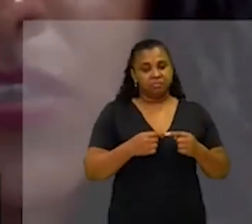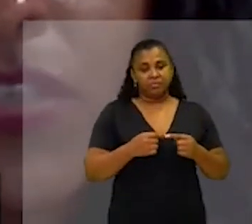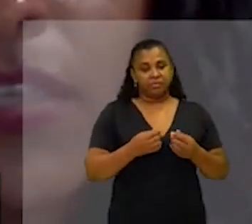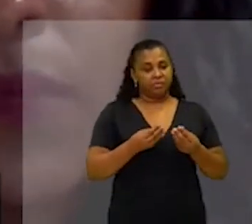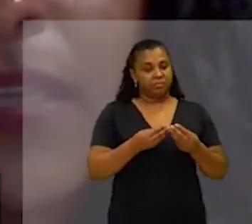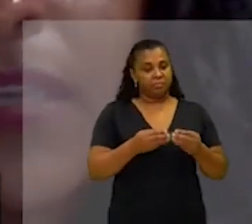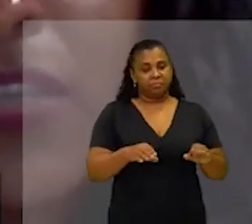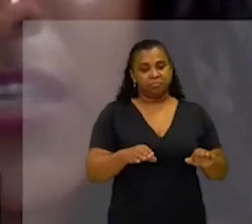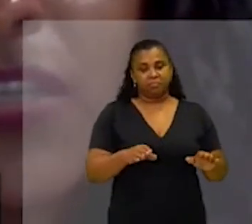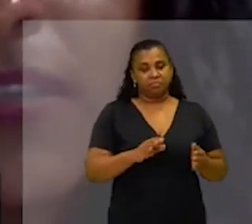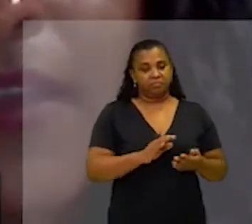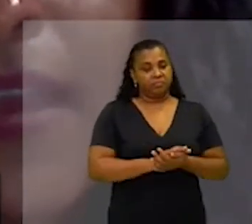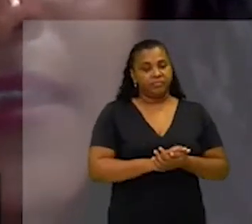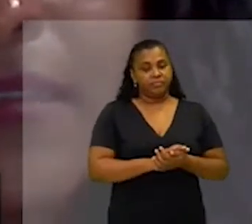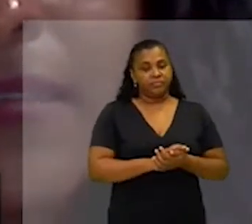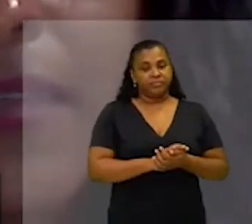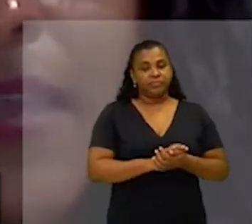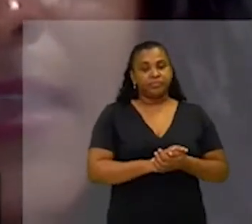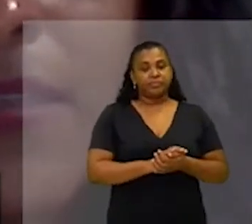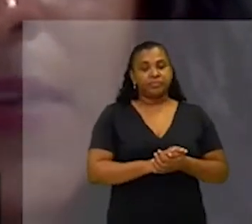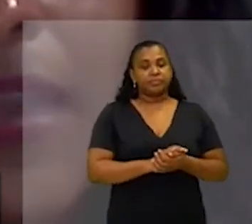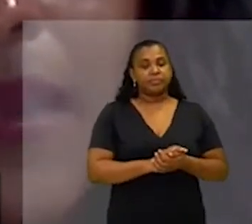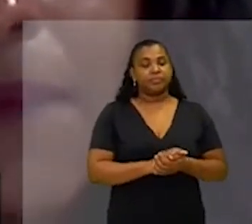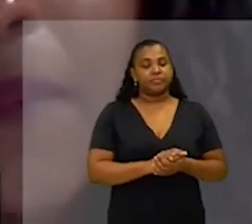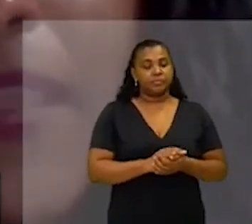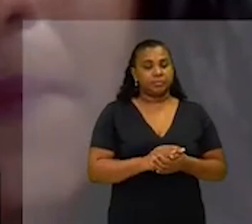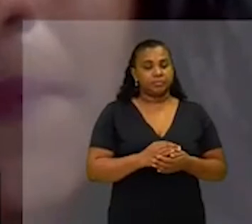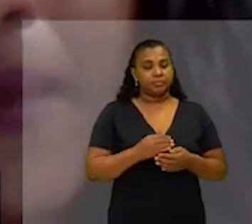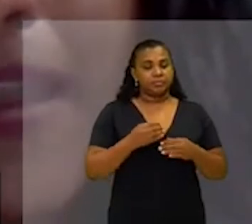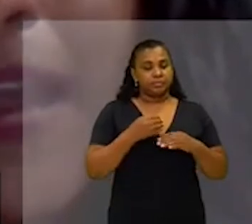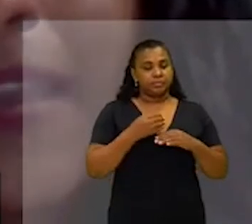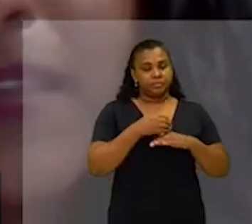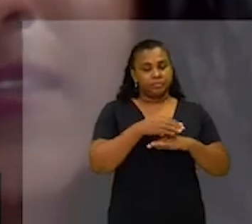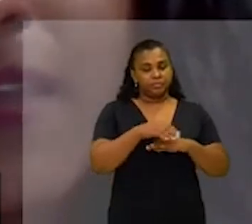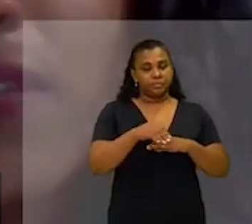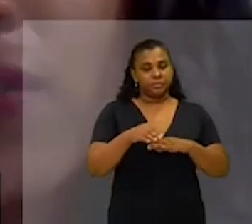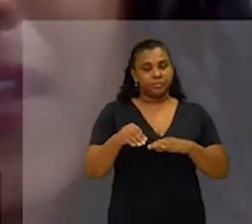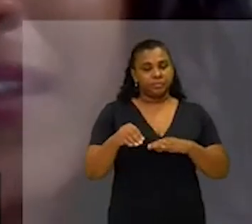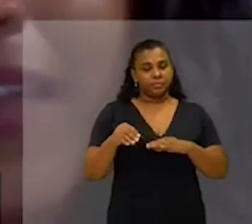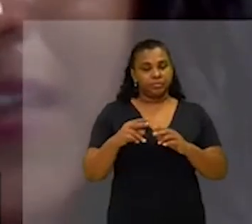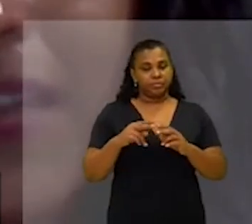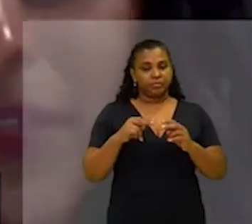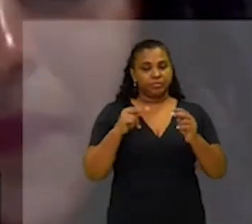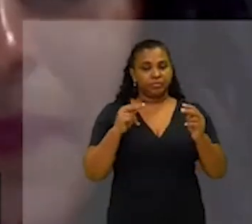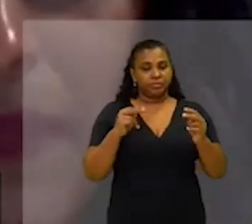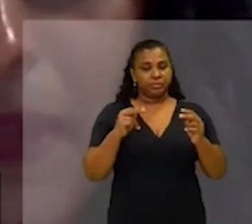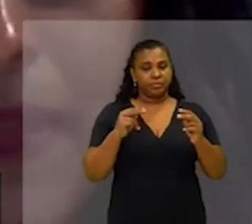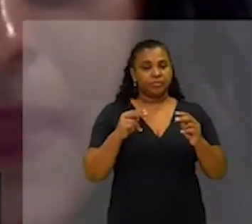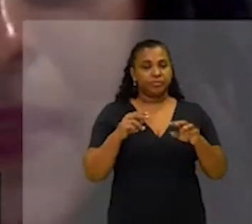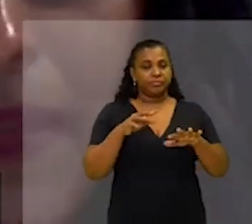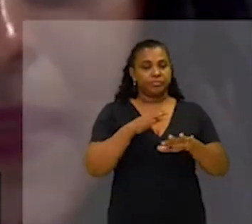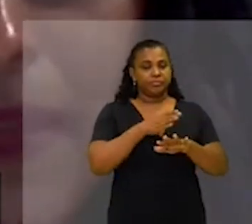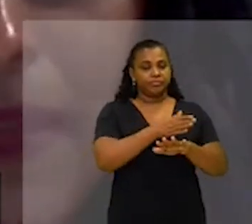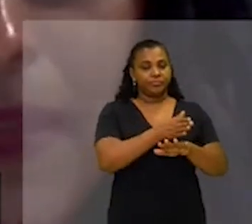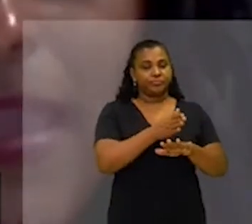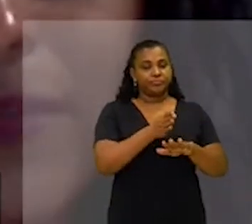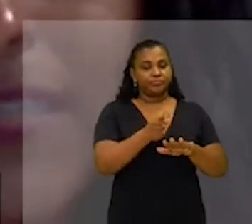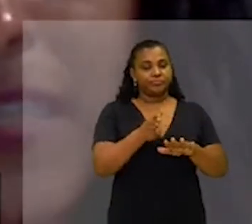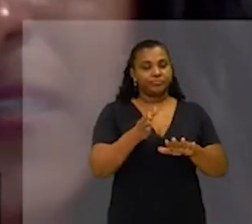É nesse sentido que a gente entrai esse olhar para a interseccionalidade né ela que se nesse